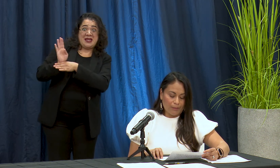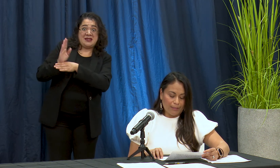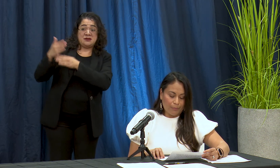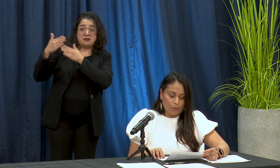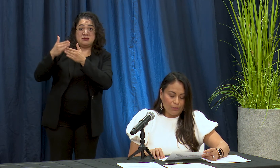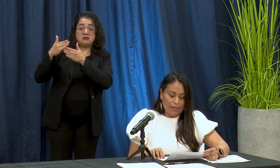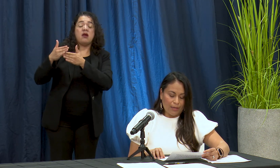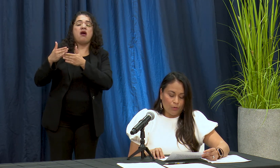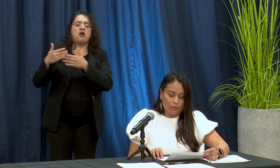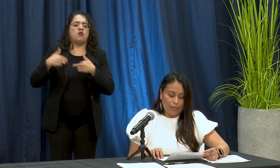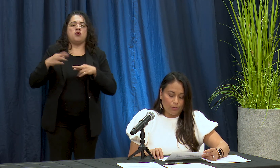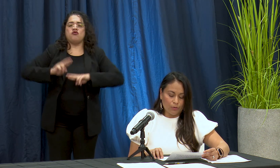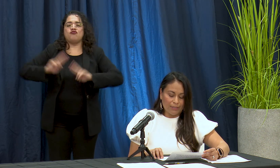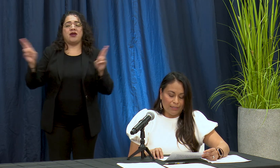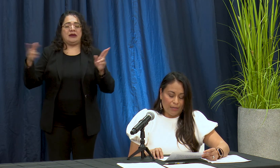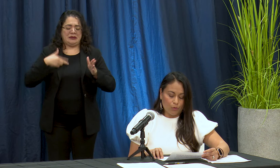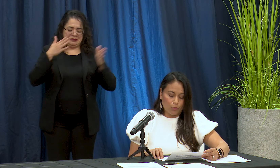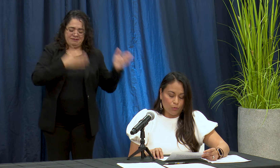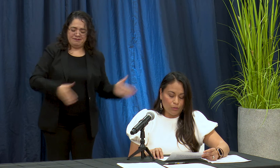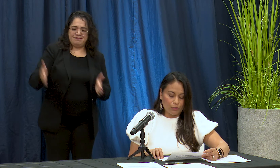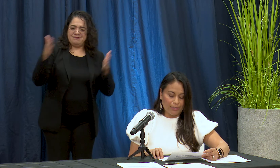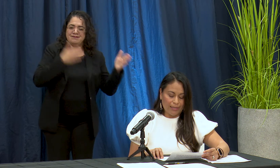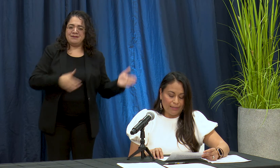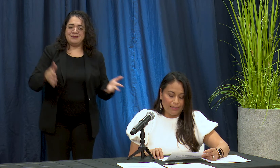man tenemos en contacto cercano con nuestros clientes